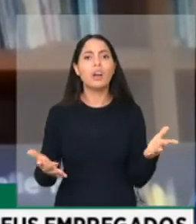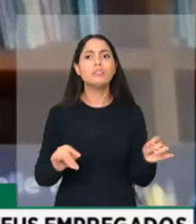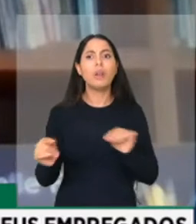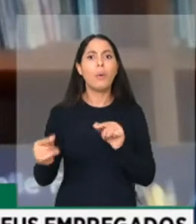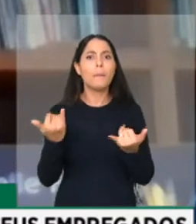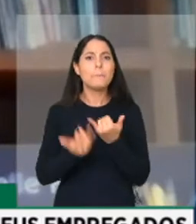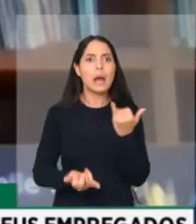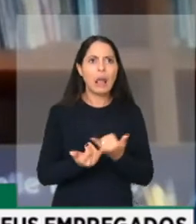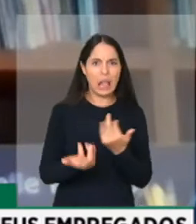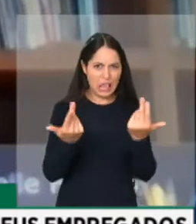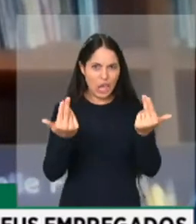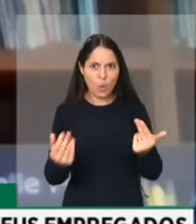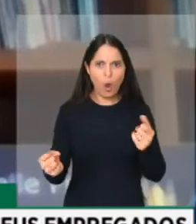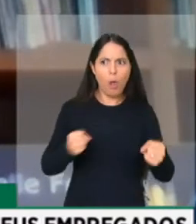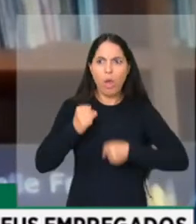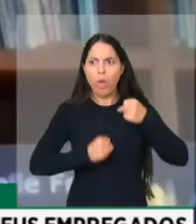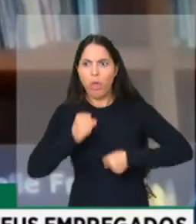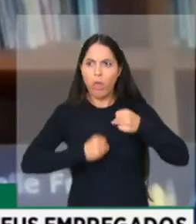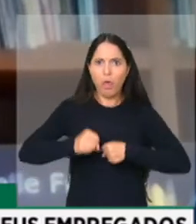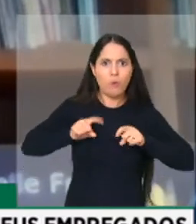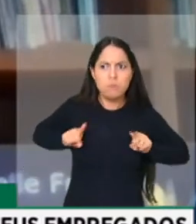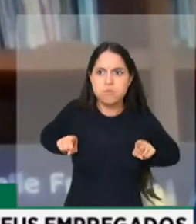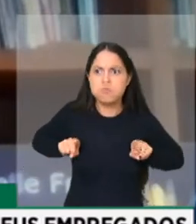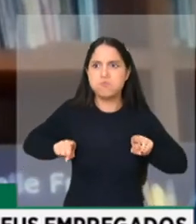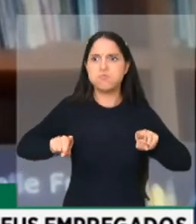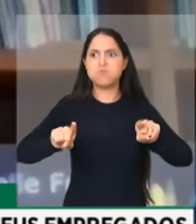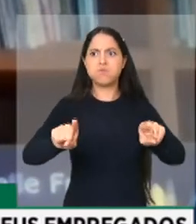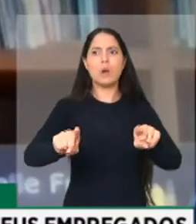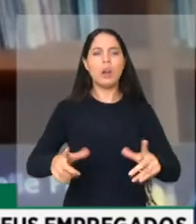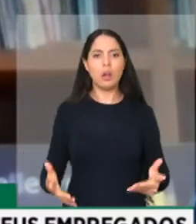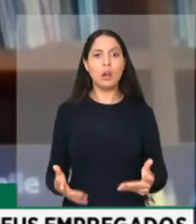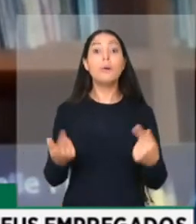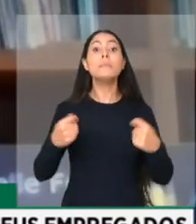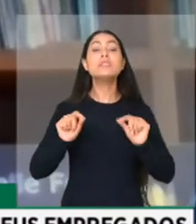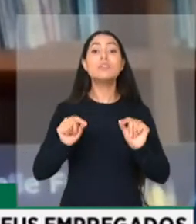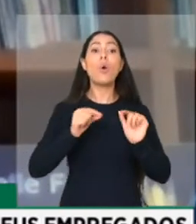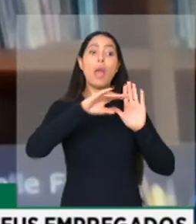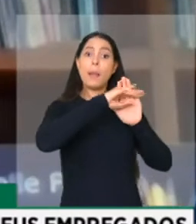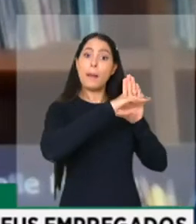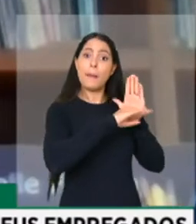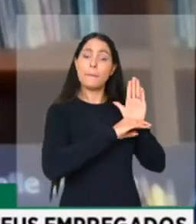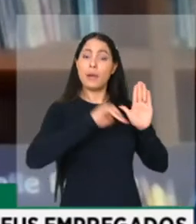VACINA. AQUI NÓS TEMOS QUE OBEDECER O PLANO NACIONAL DE IMUNIZAÇÃO O QUE EXISTE AQUI AGORA É... É UM MEGA